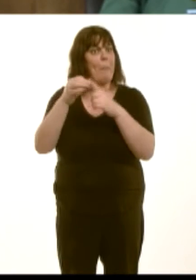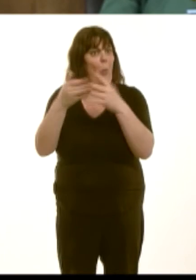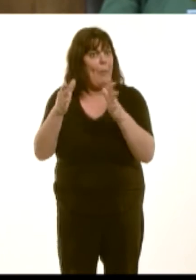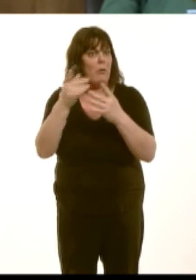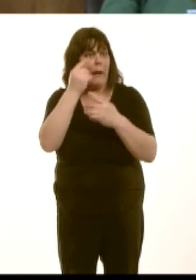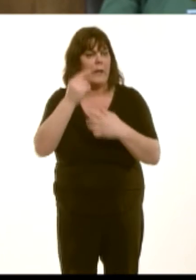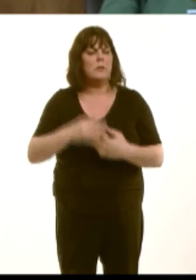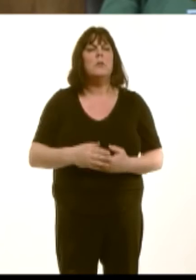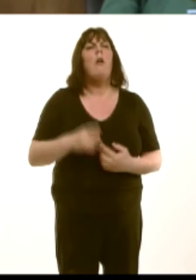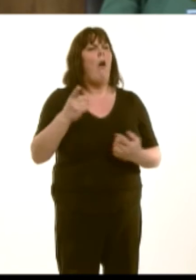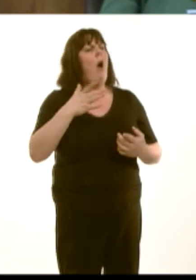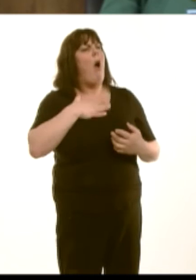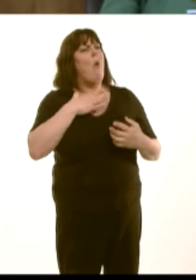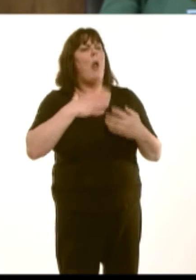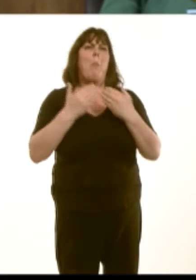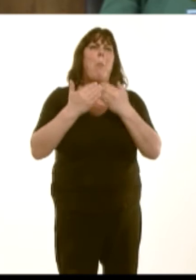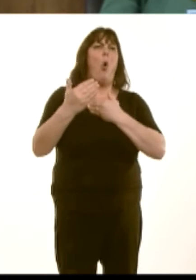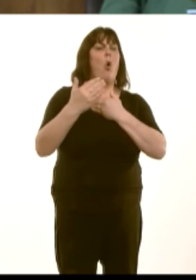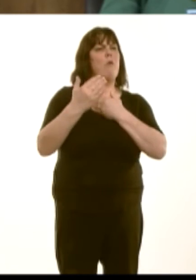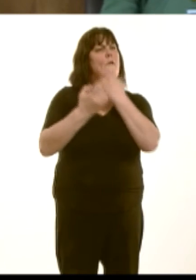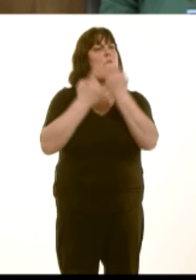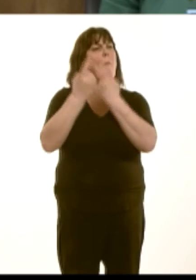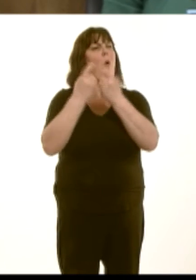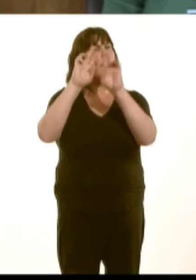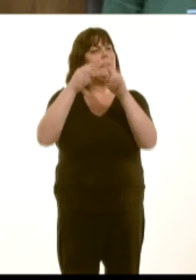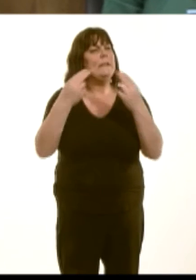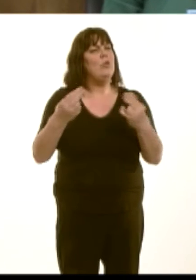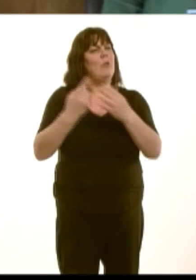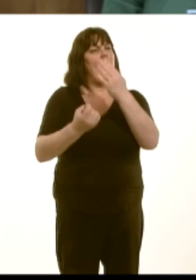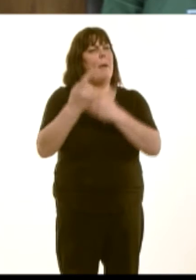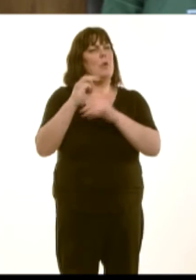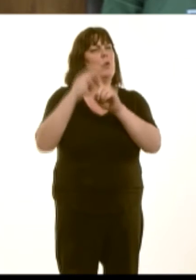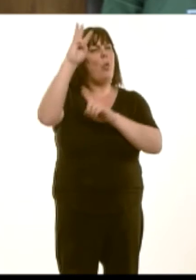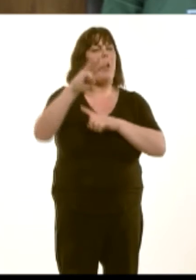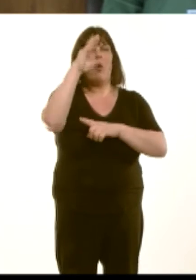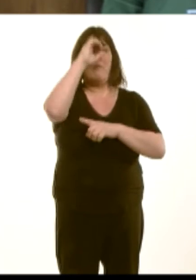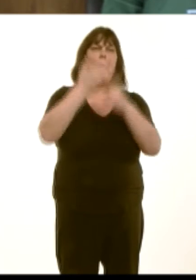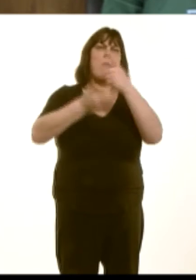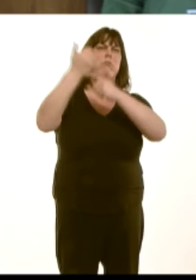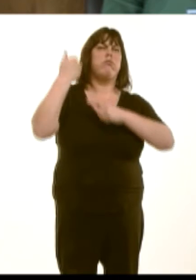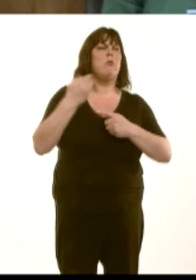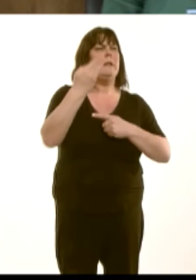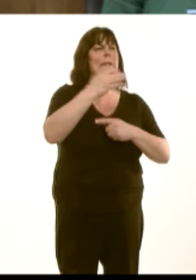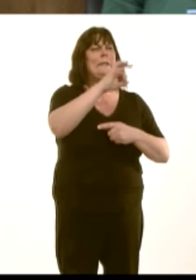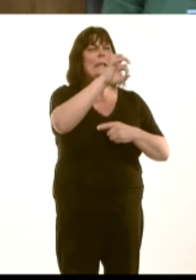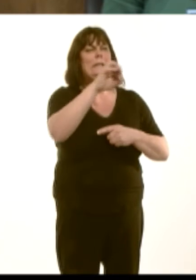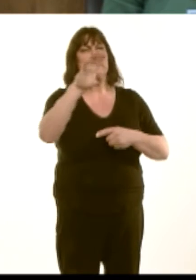Rwyín cofio gemau ers llawer dydd, yn y 1980au aír 1090au, ac, wrth gwrs, roedd yna gefnogaeth gref i dÓm Cymru yn y gogledd.